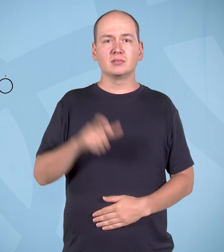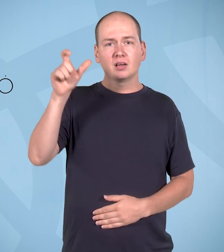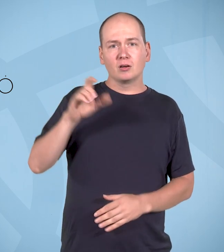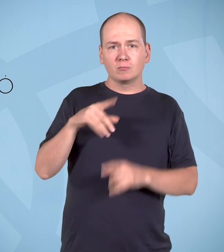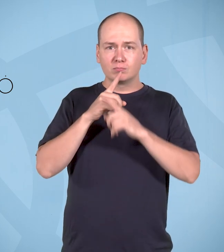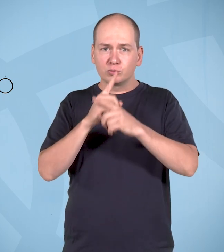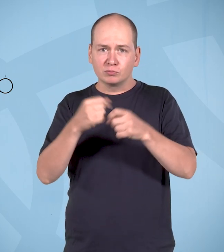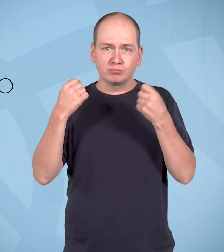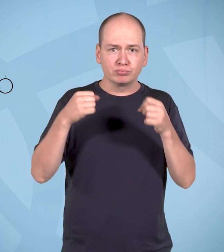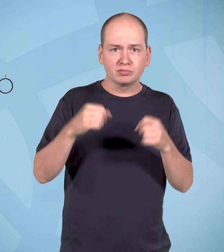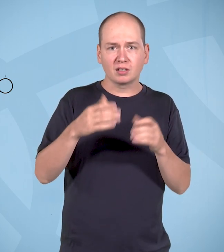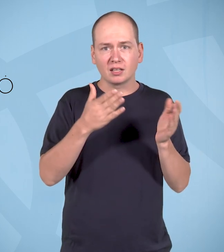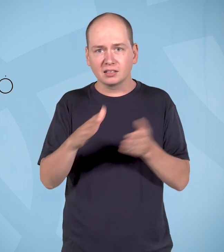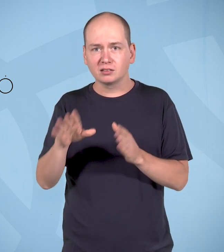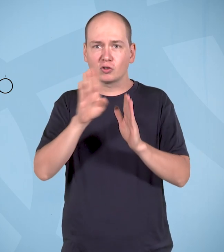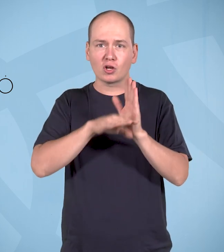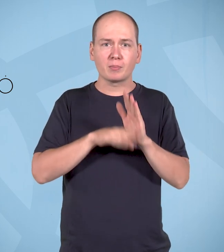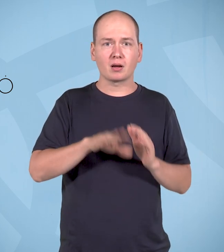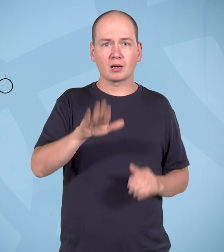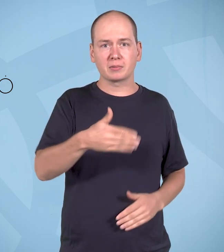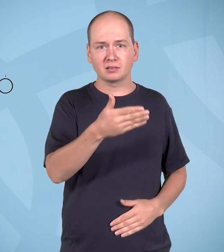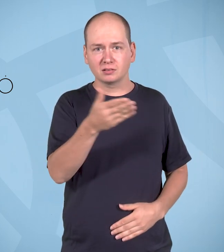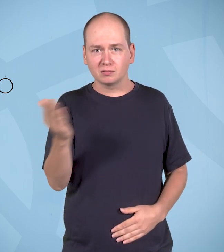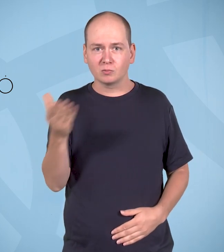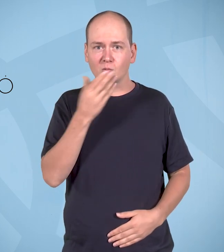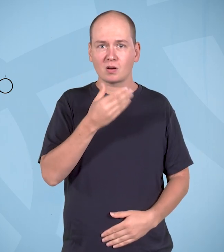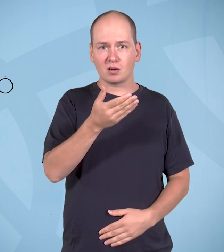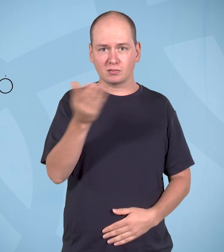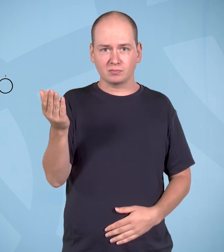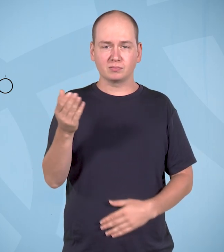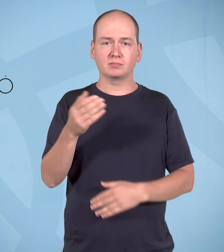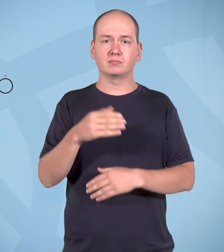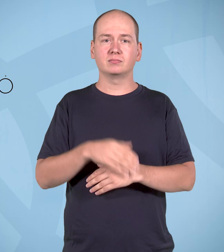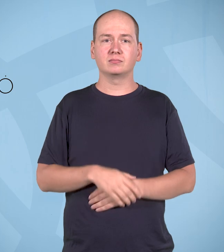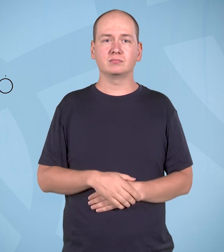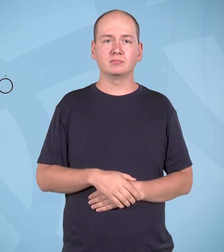Vapaaehtoinen on toiminut viittomakielisten lasten ja nuorten hyväksi -